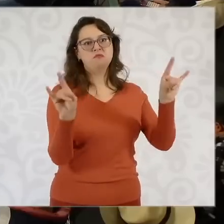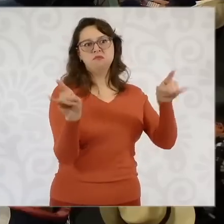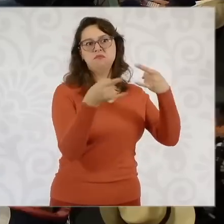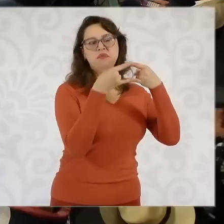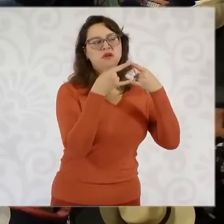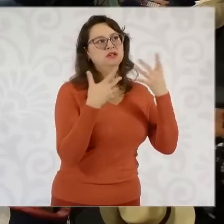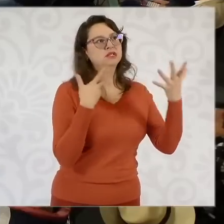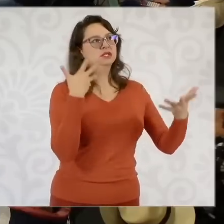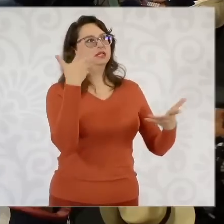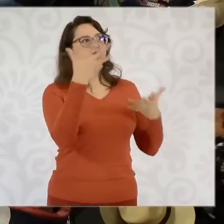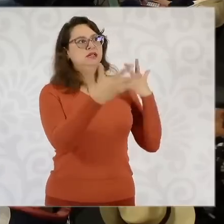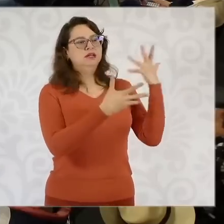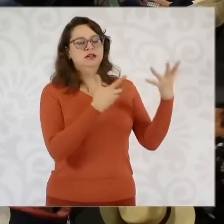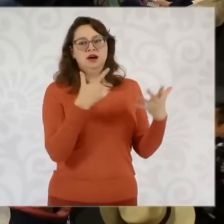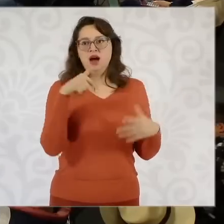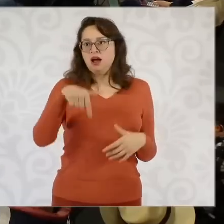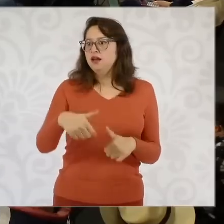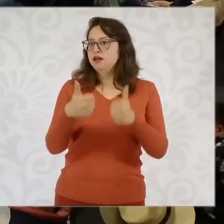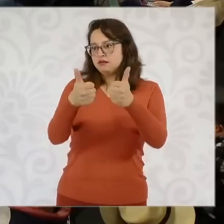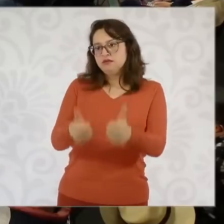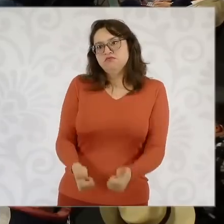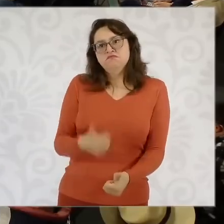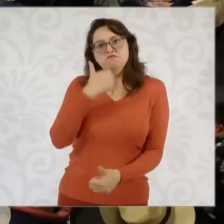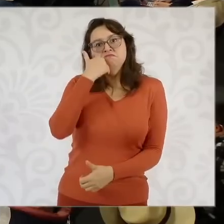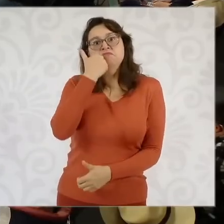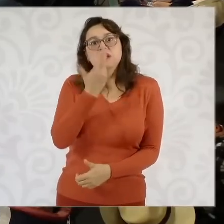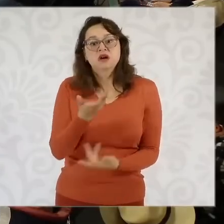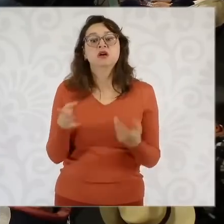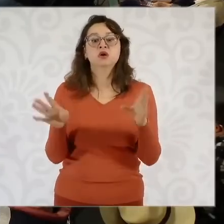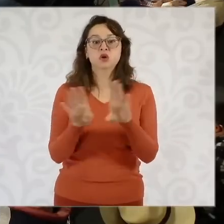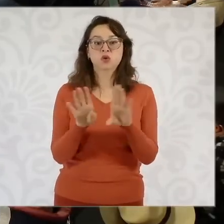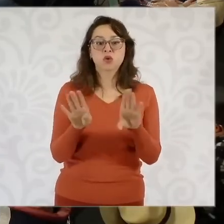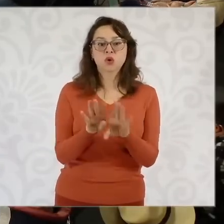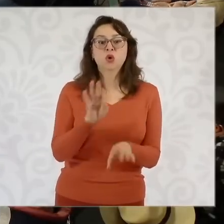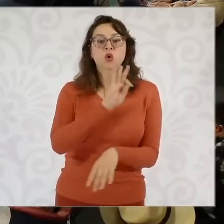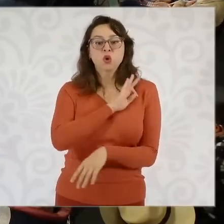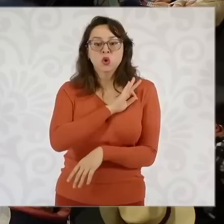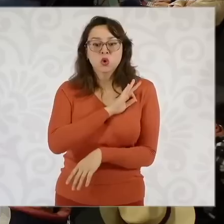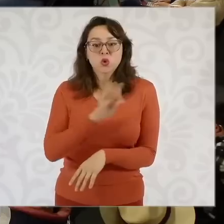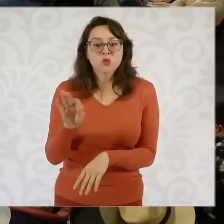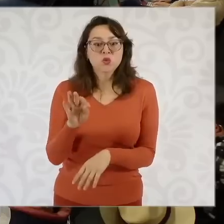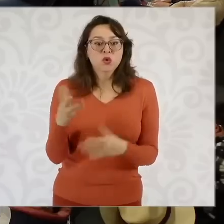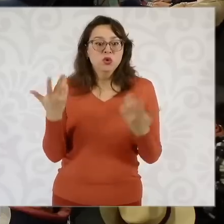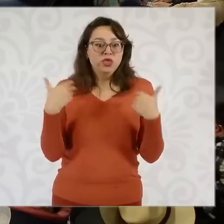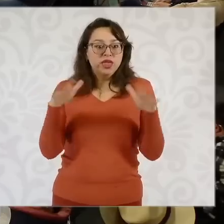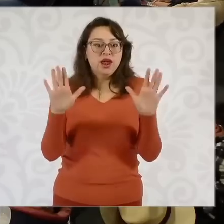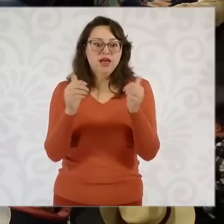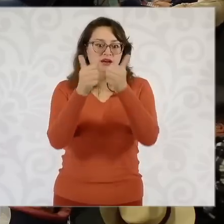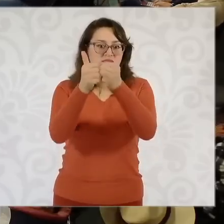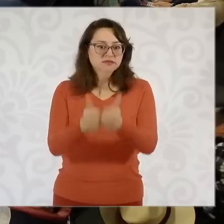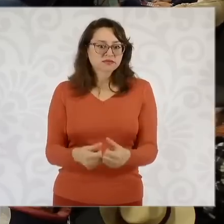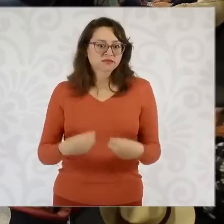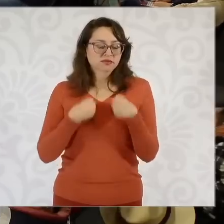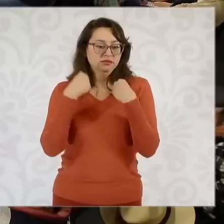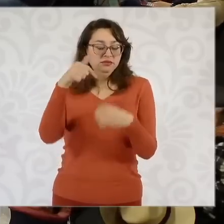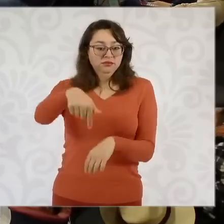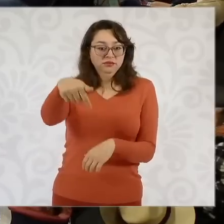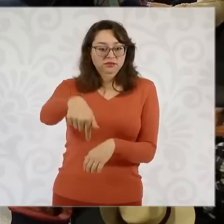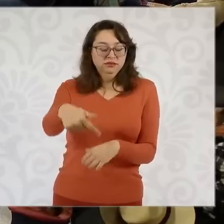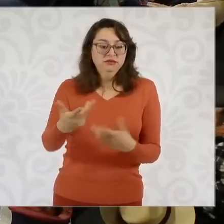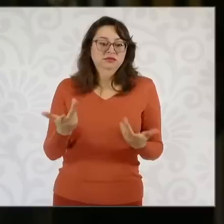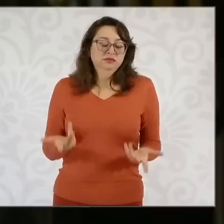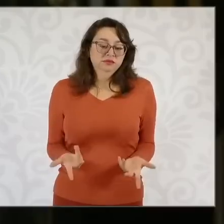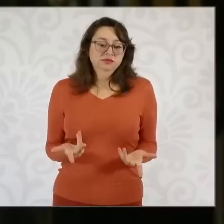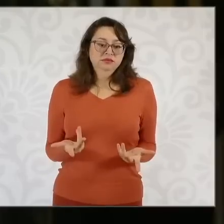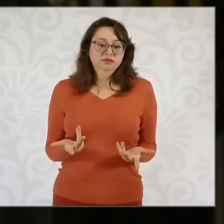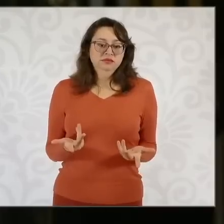este orientación para poder este radicar aquí este en México y ser de llegar a ser eso este